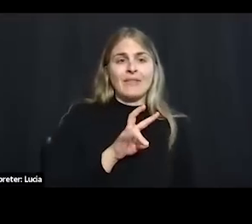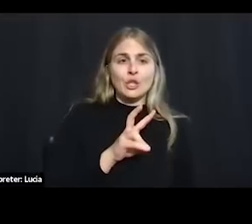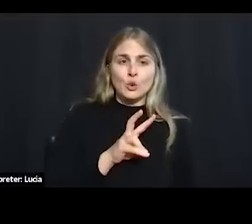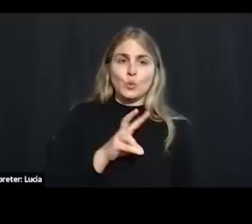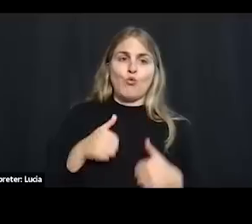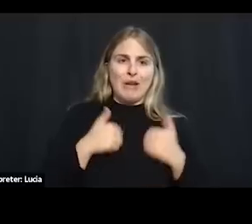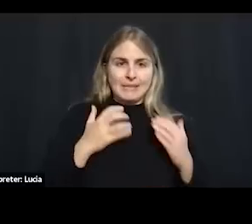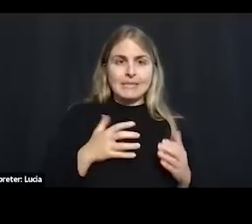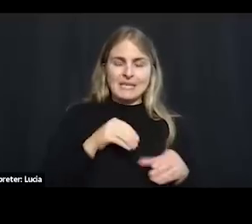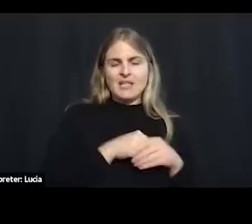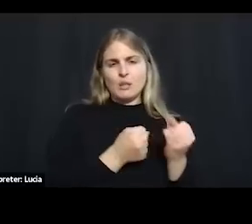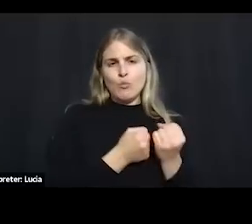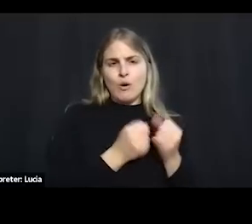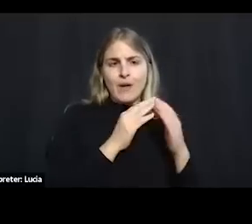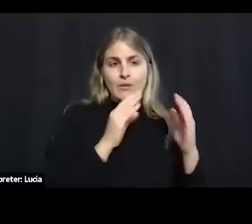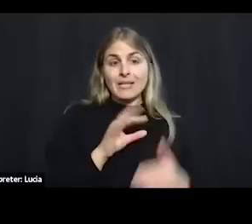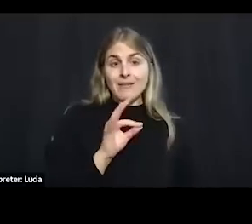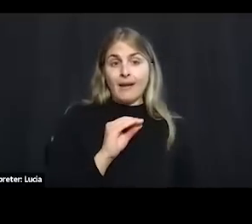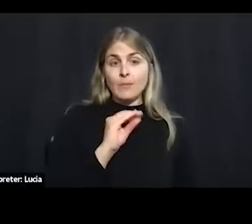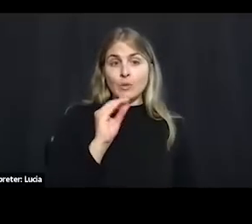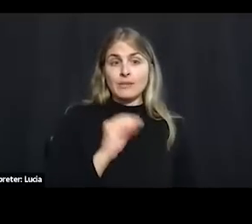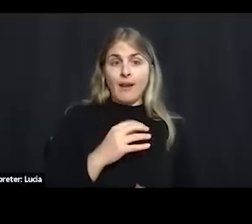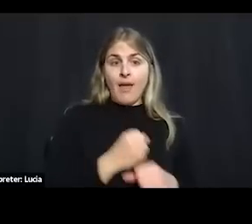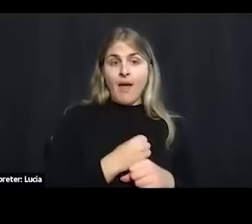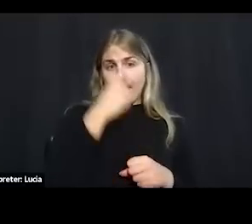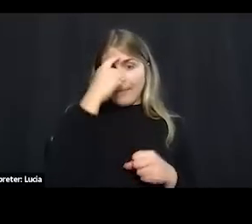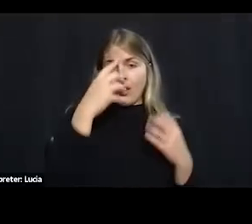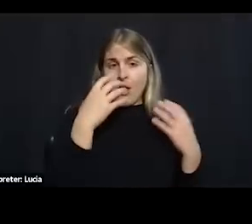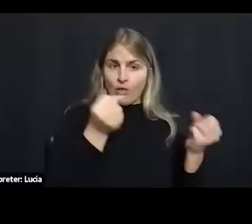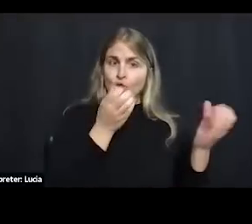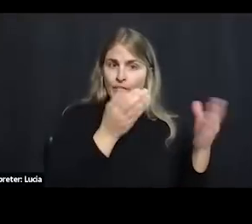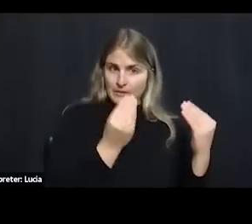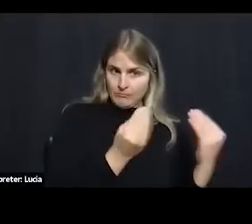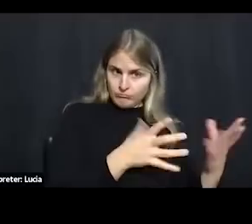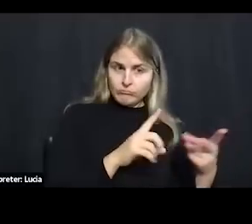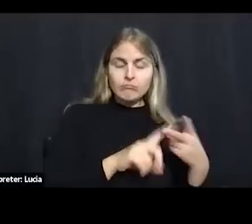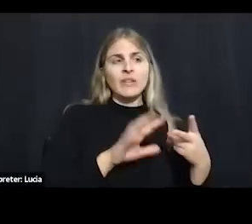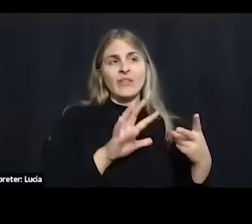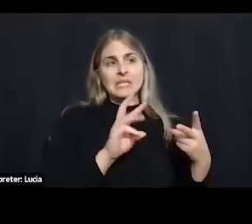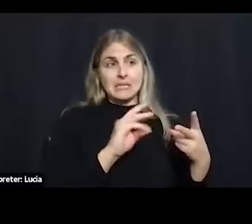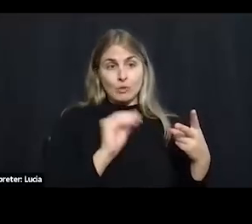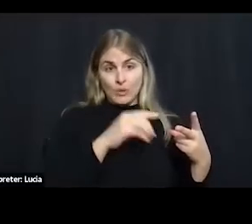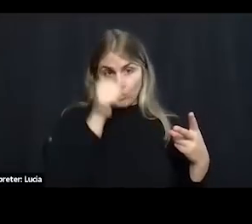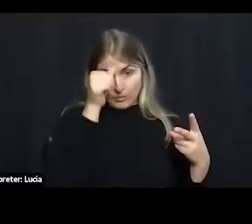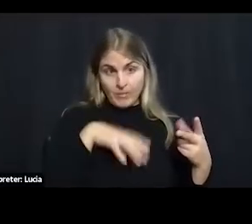El 90 % recibía servicios de salud mental. El 56 % eran hombres, el 68 % blancos,